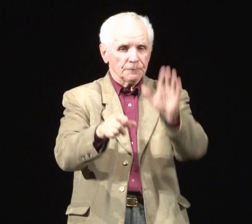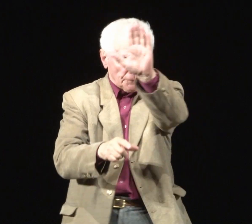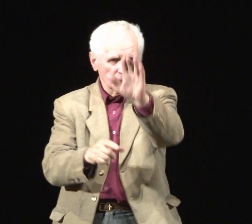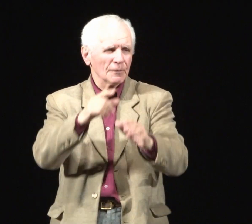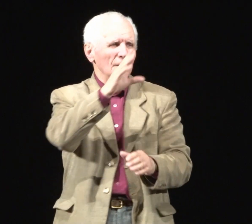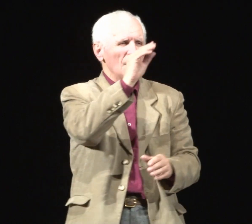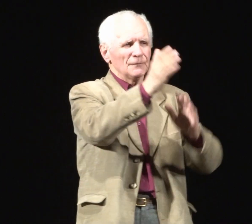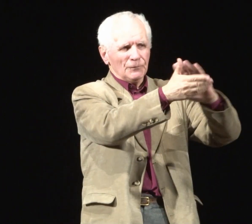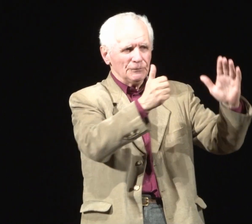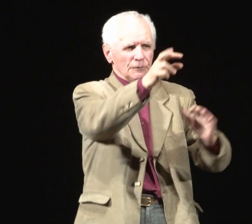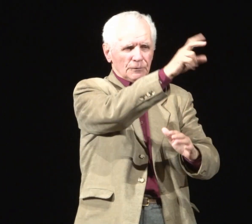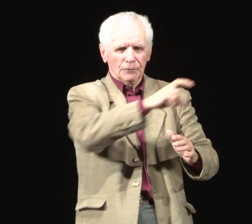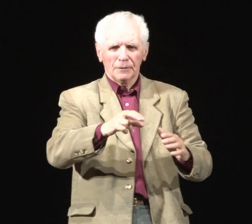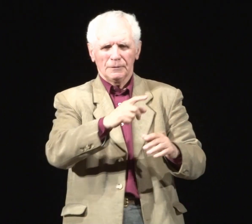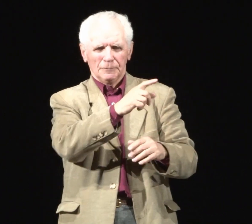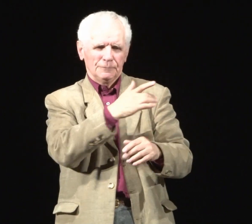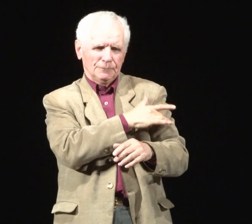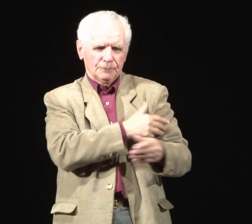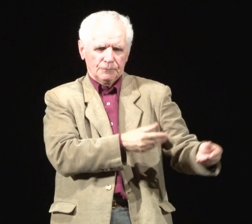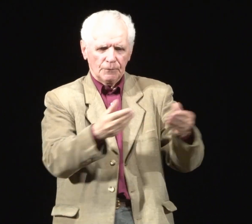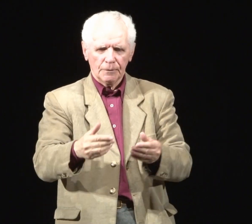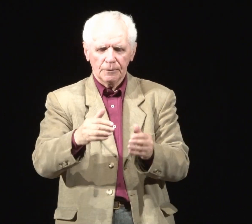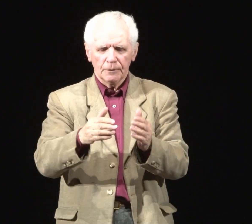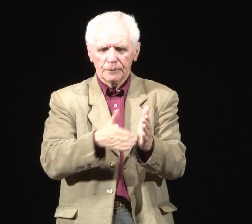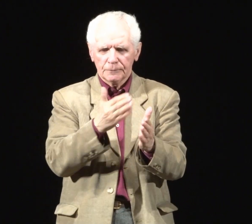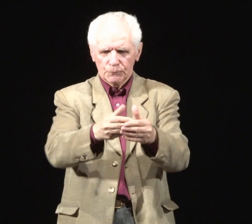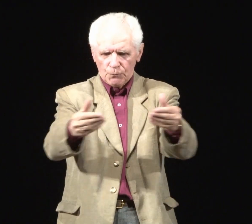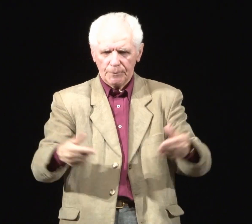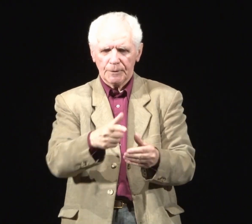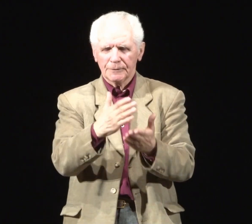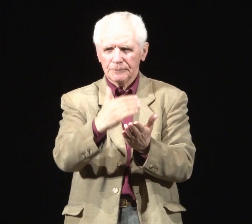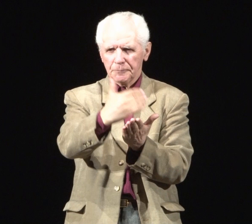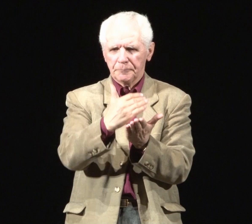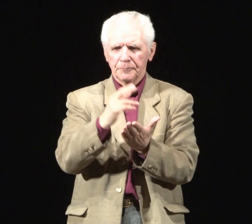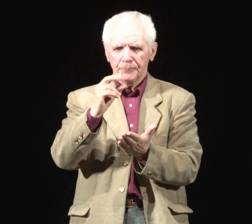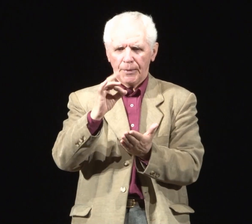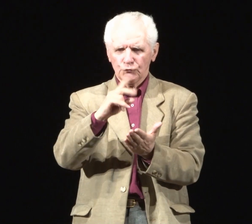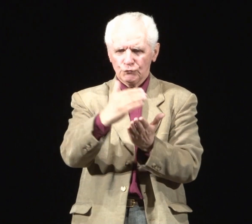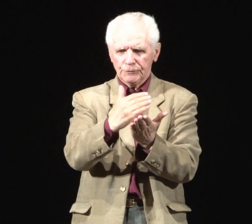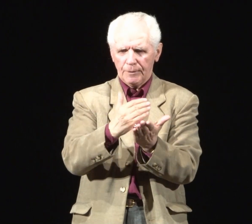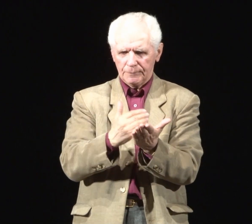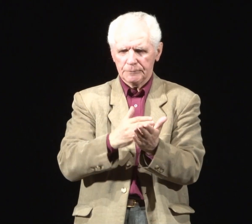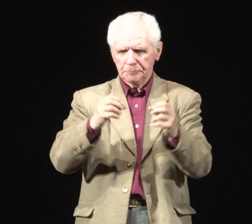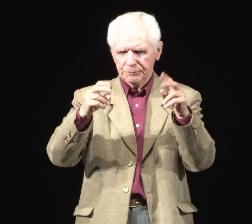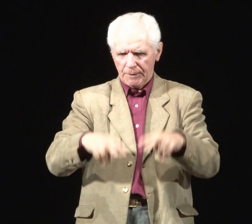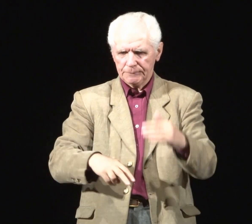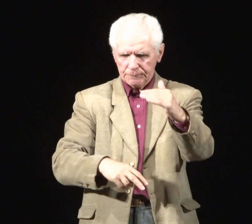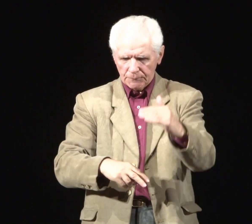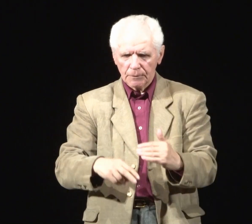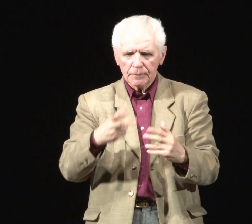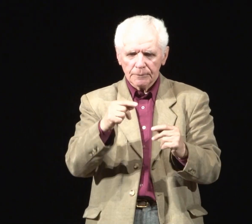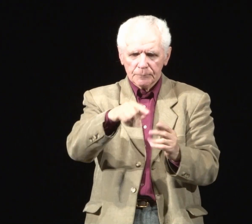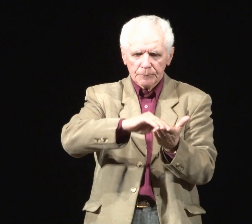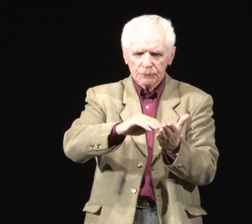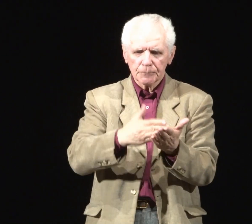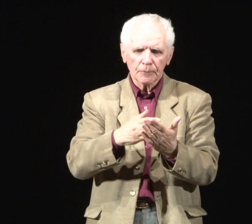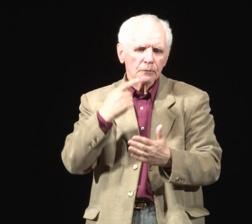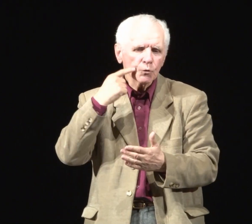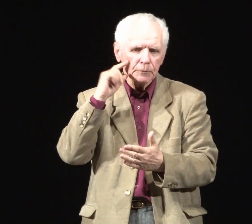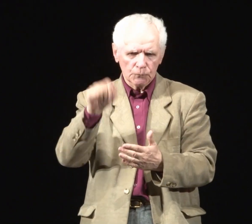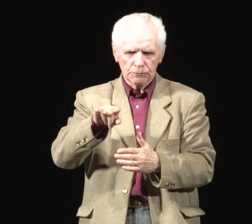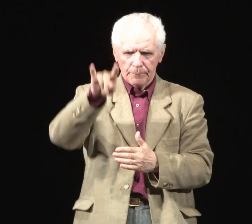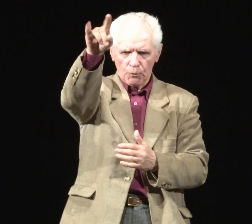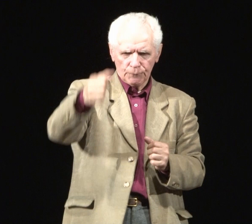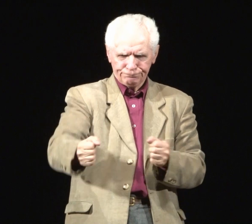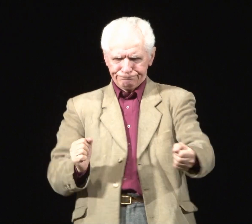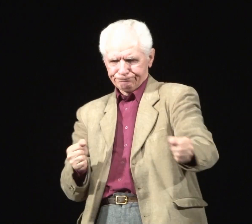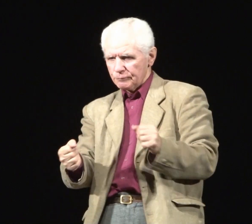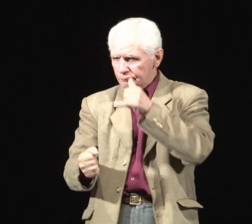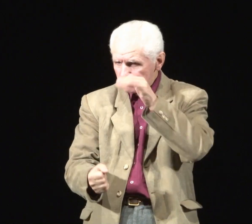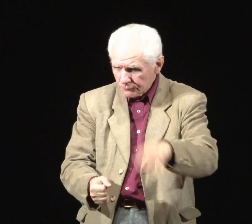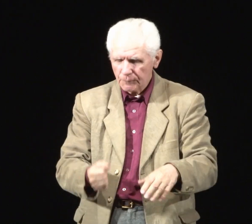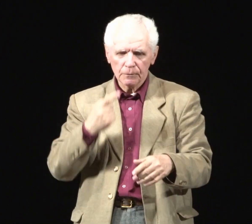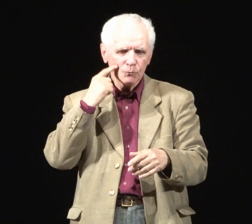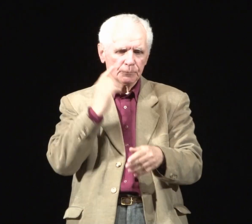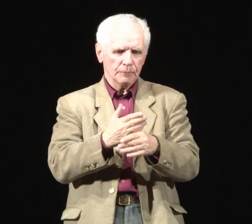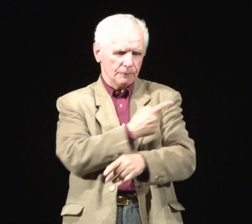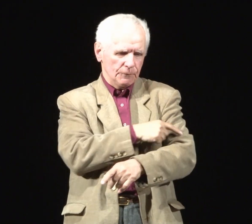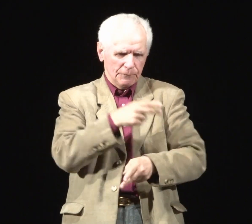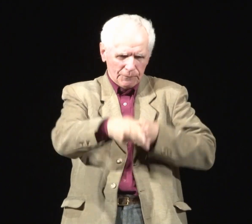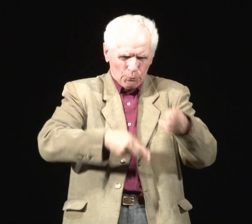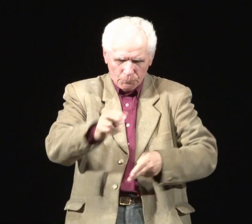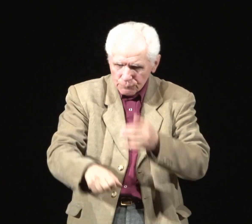Ректор велел подчиненным принести перечень разрешенных профессий для глухих людей